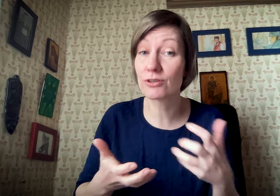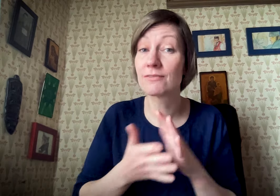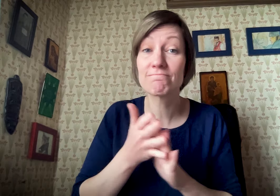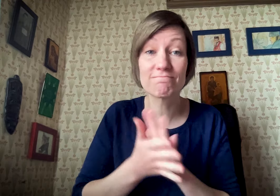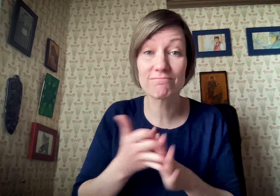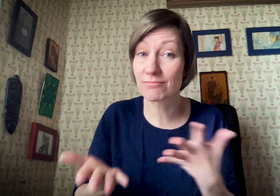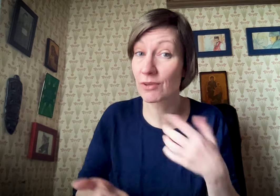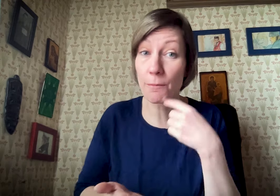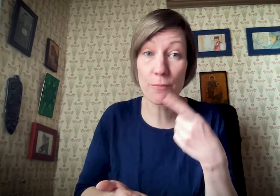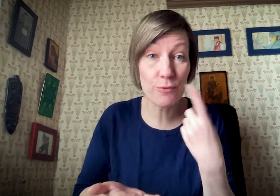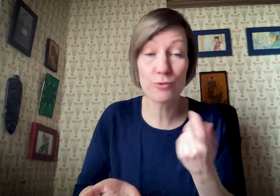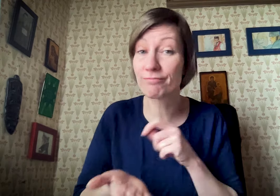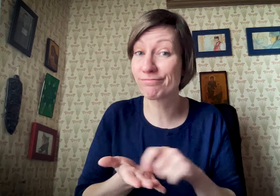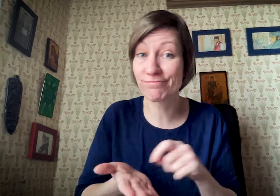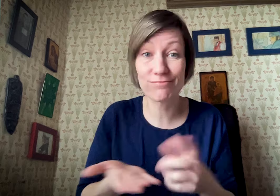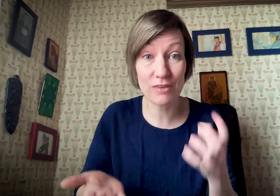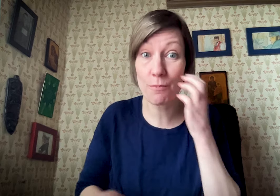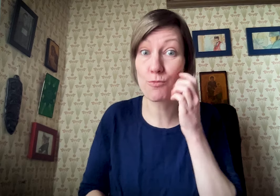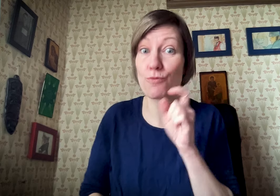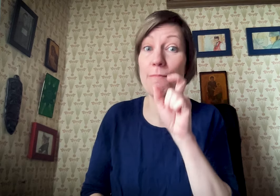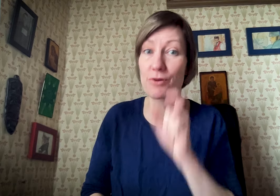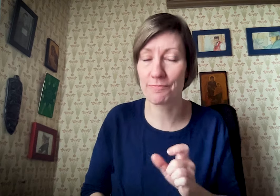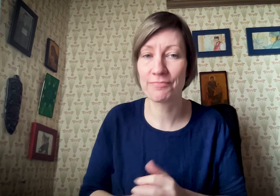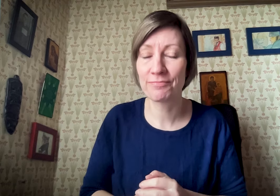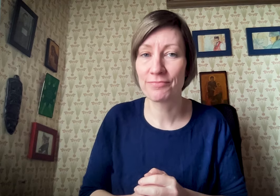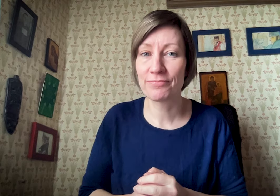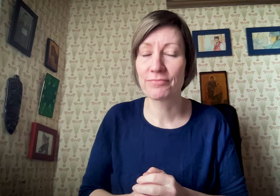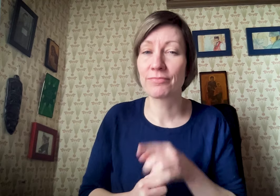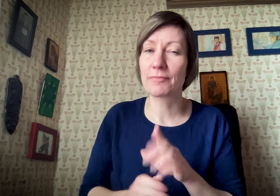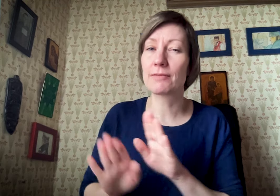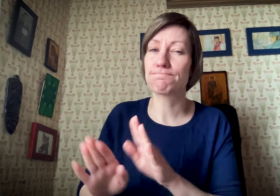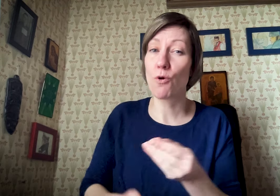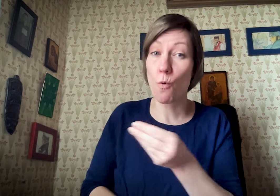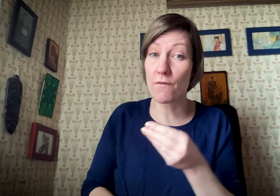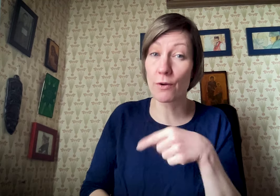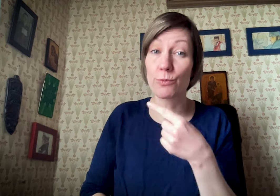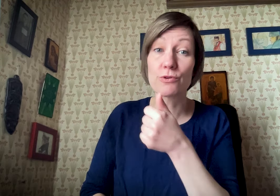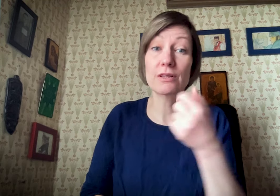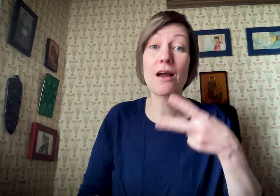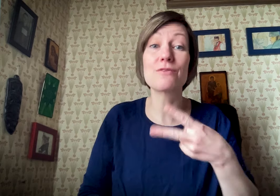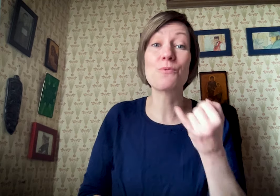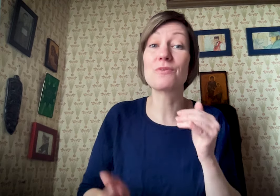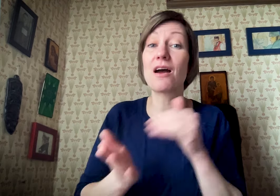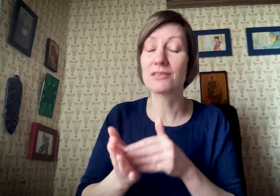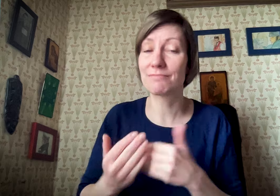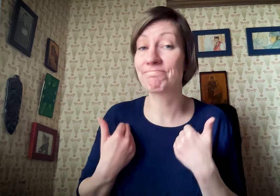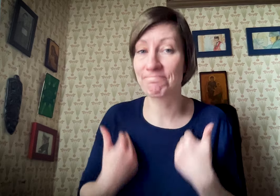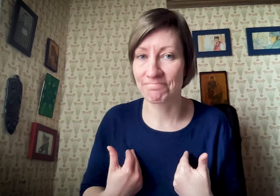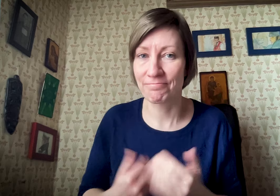Hän ei osannut viittoa, puhua eikä kirjoittaa. Hän asui vuosia Åvikissa ja siellä hän myös kuoli vuonna 1926.